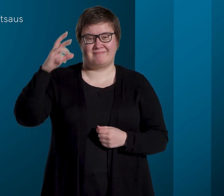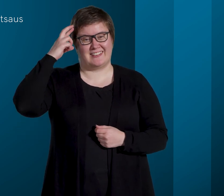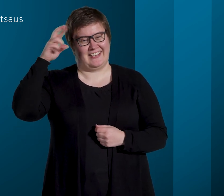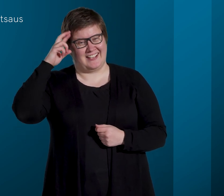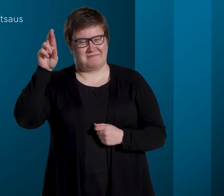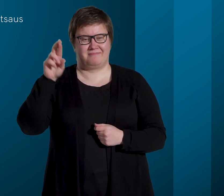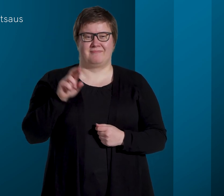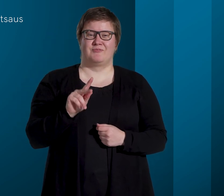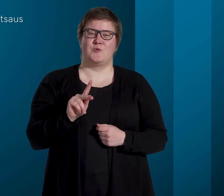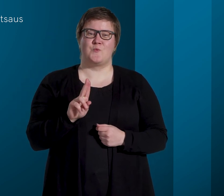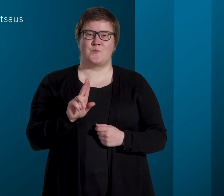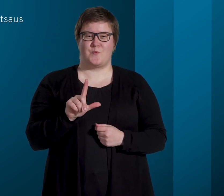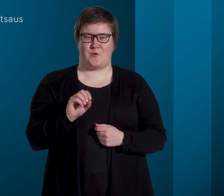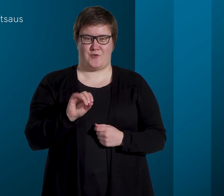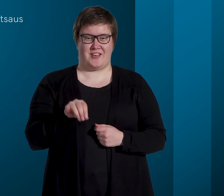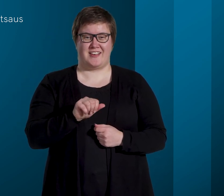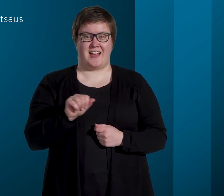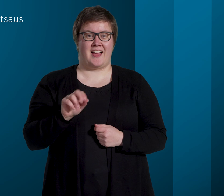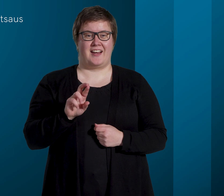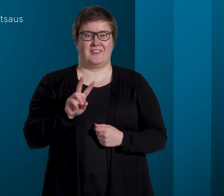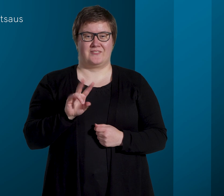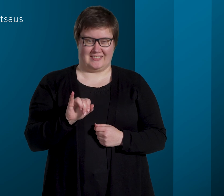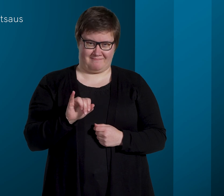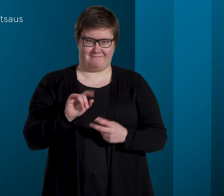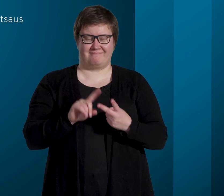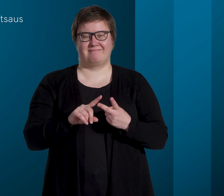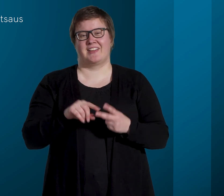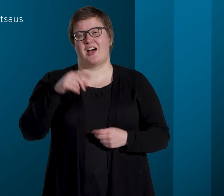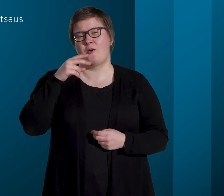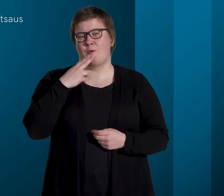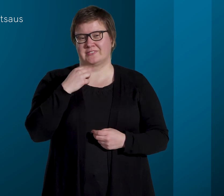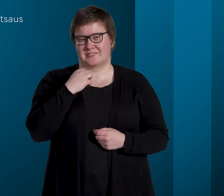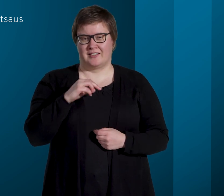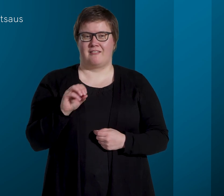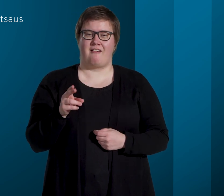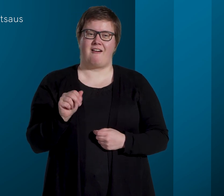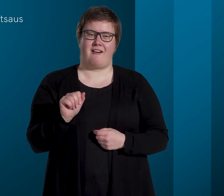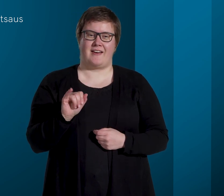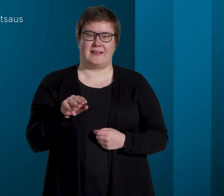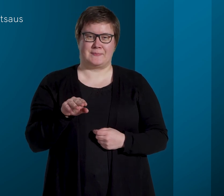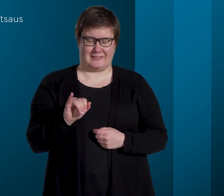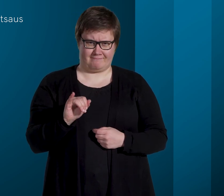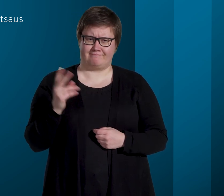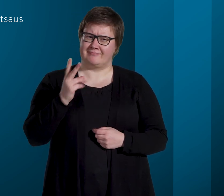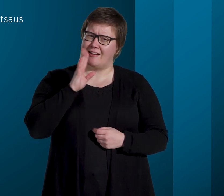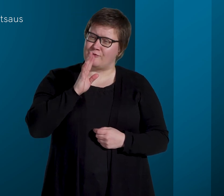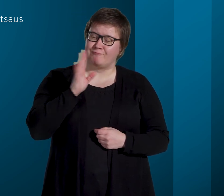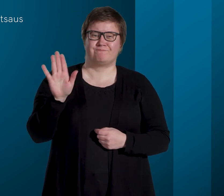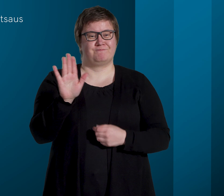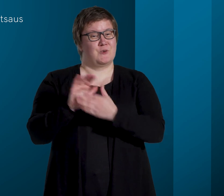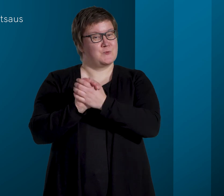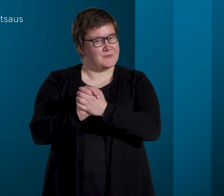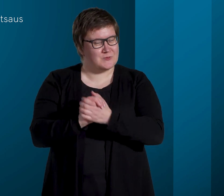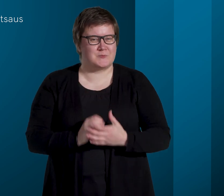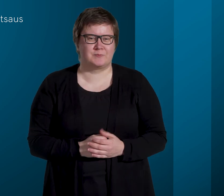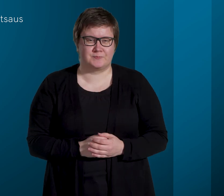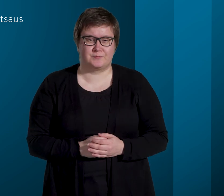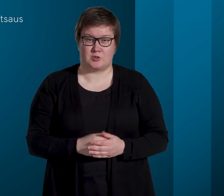ammattikoululaiset Riina Kulojärvi ja Oskari Haimi.